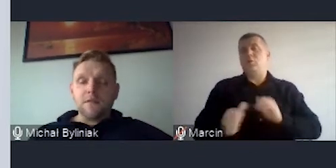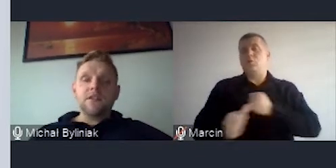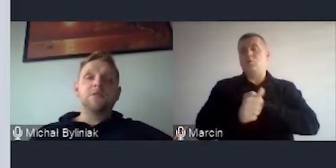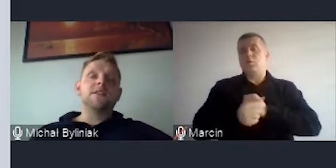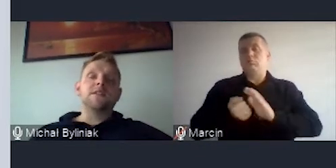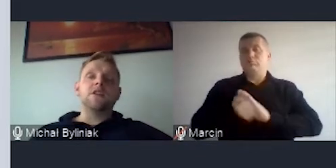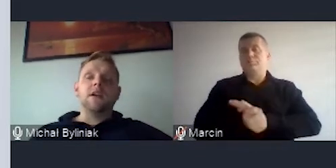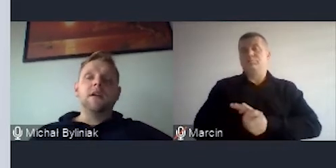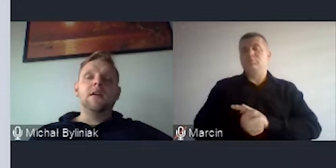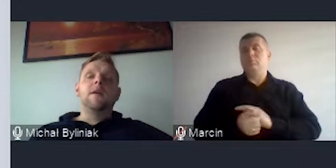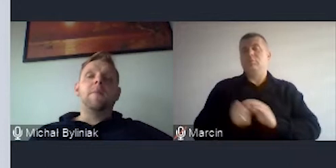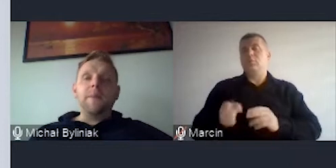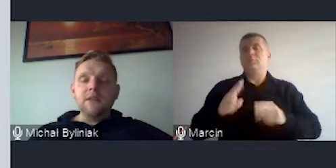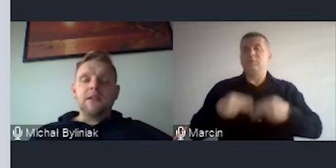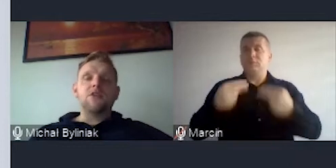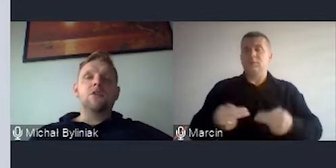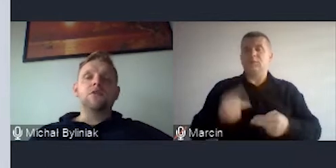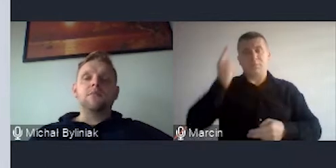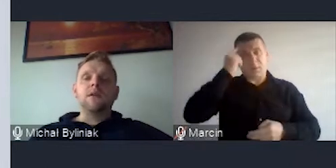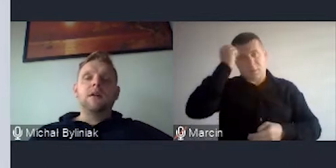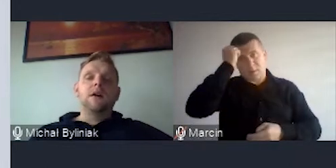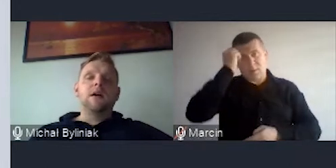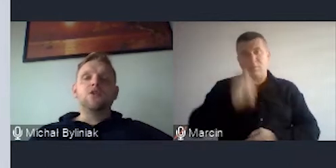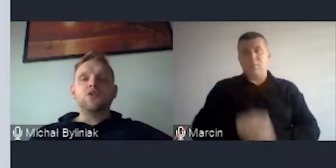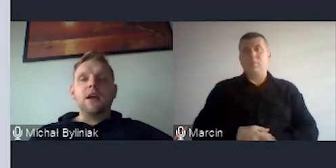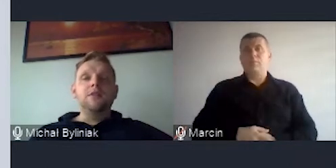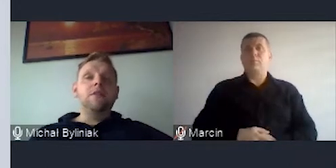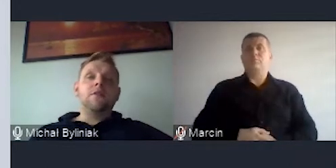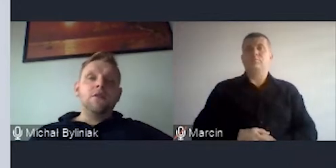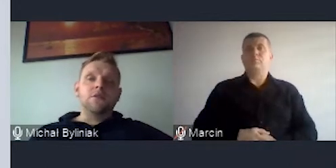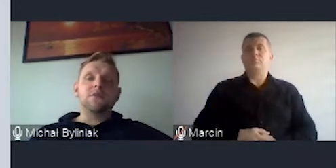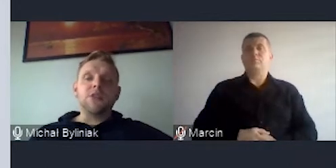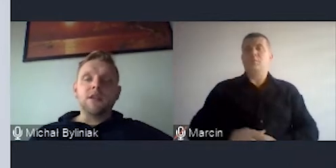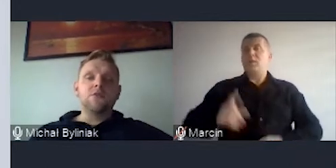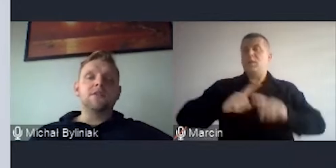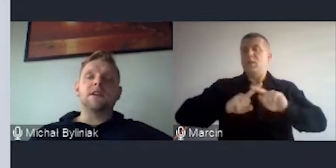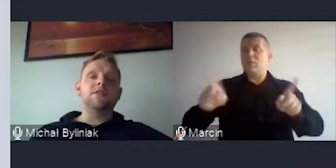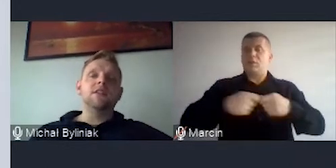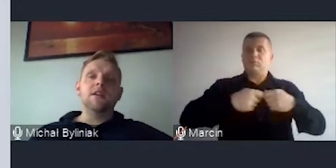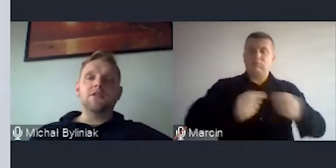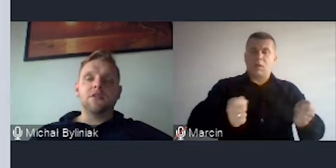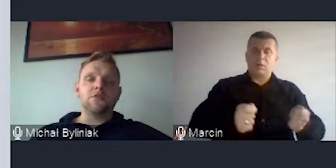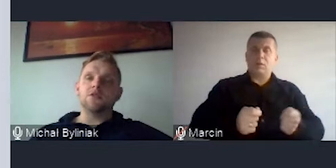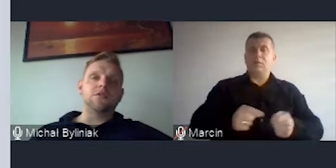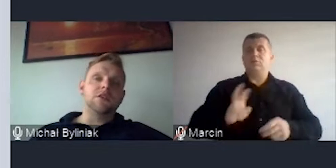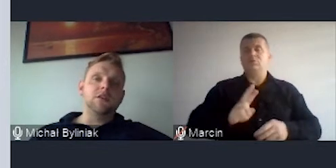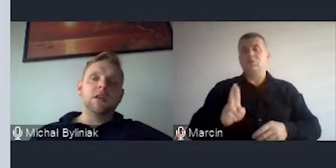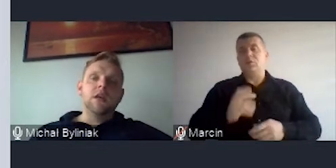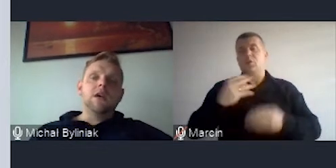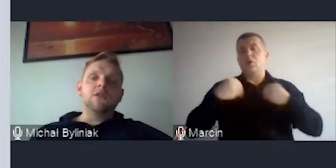Zachować jego przeznaczenie, pamiętać o tym, że nie wolno sprzedać i uzyskać niezależnych korzyści,